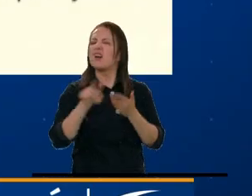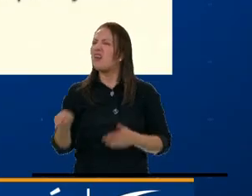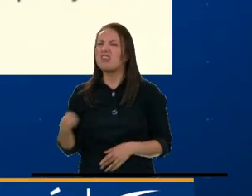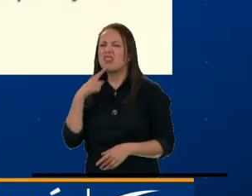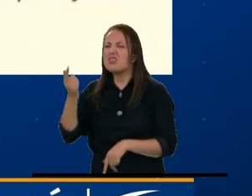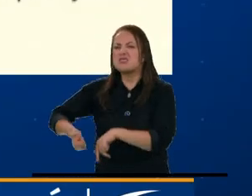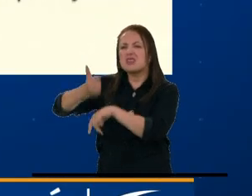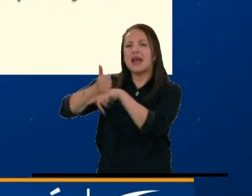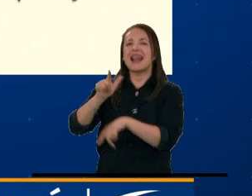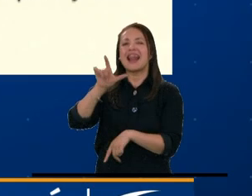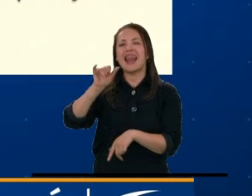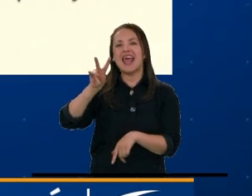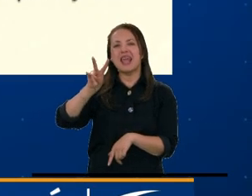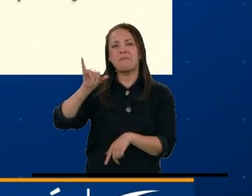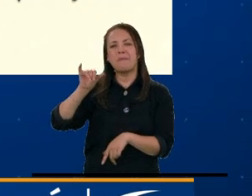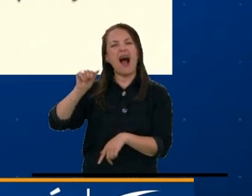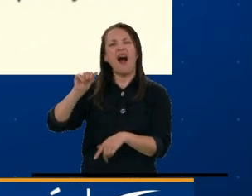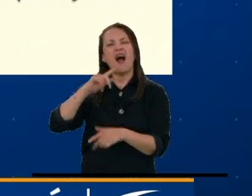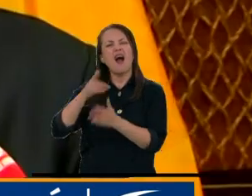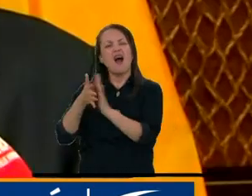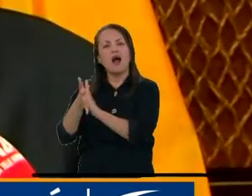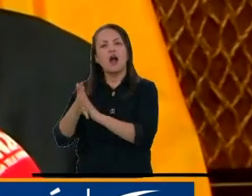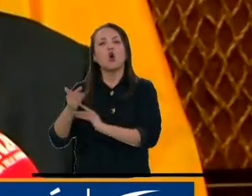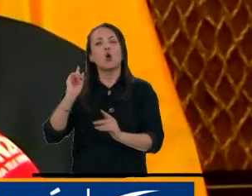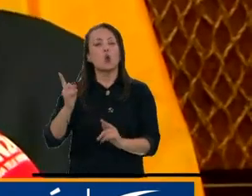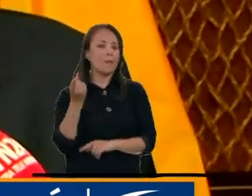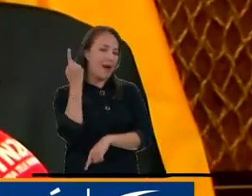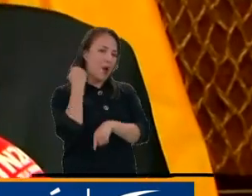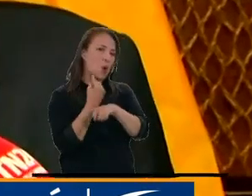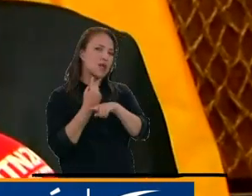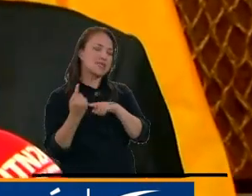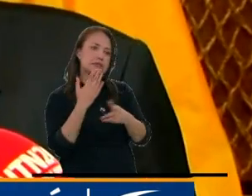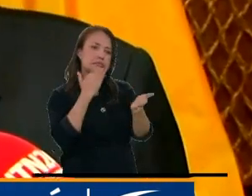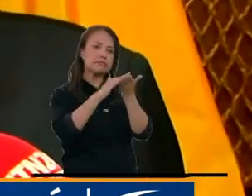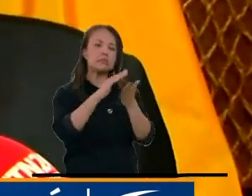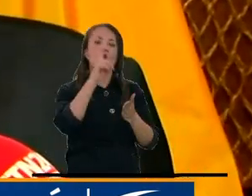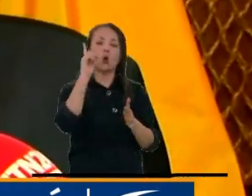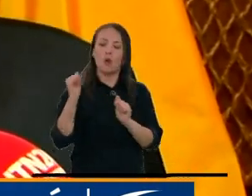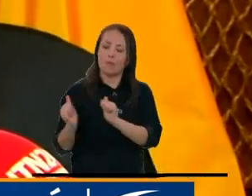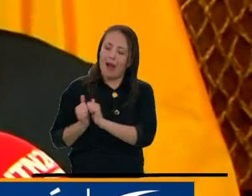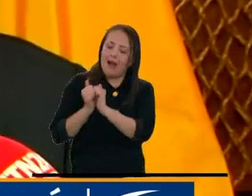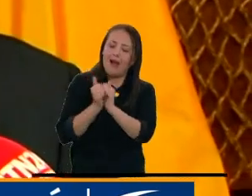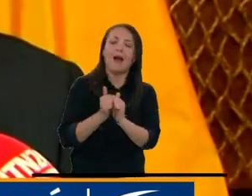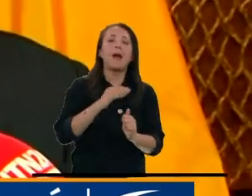Leyva a su homóloga a través de una carta, lo que dice el